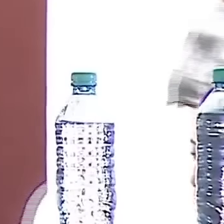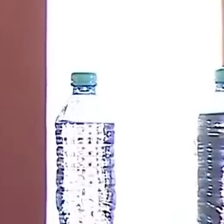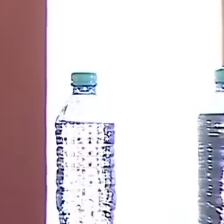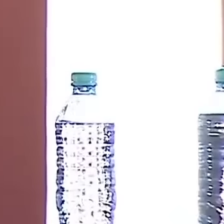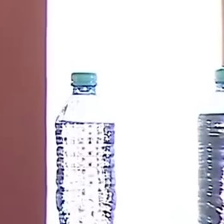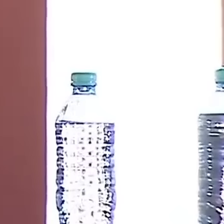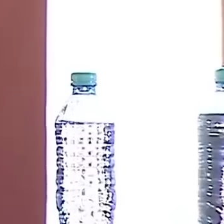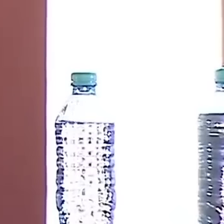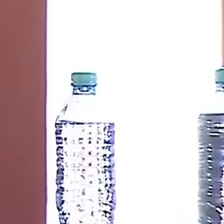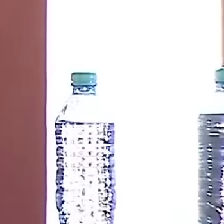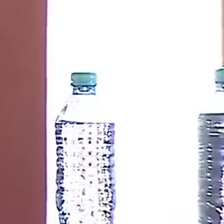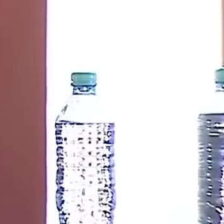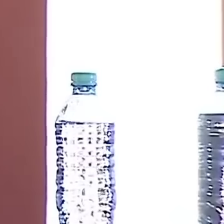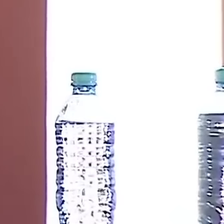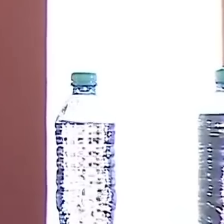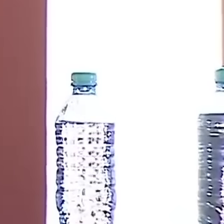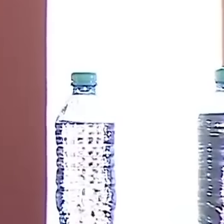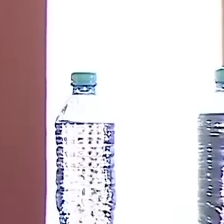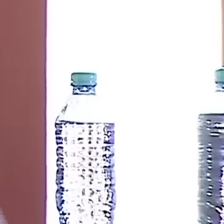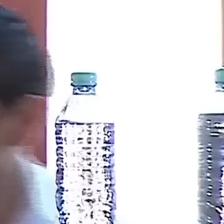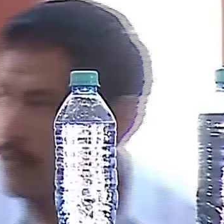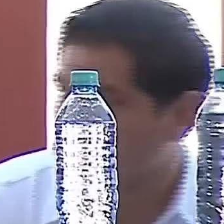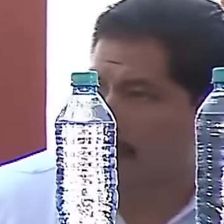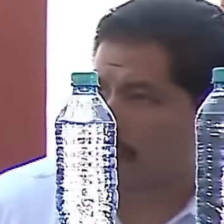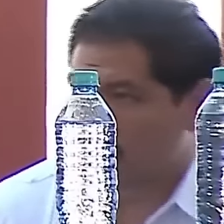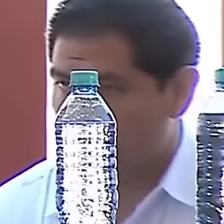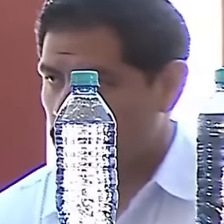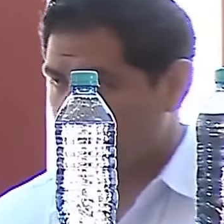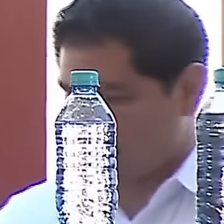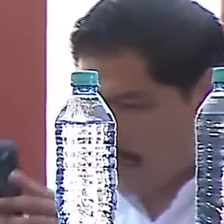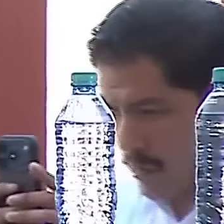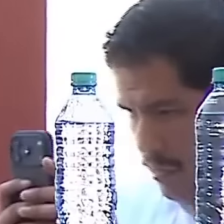La calelaria Chiapas.